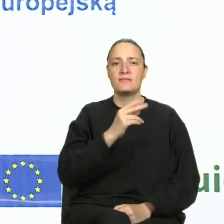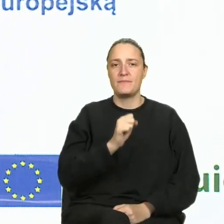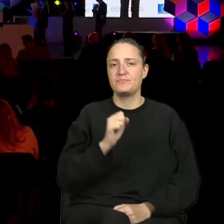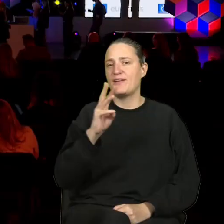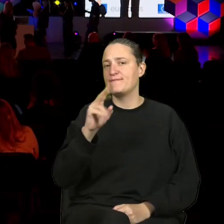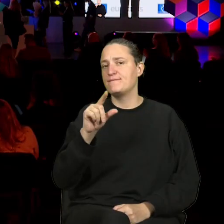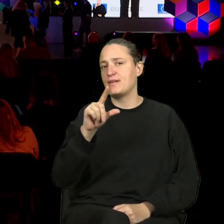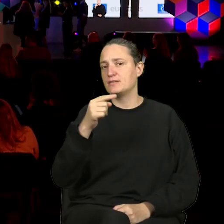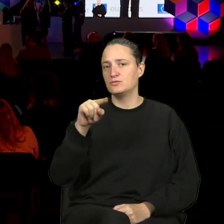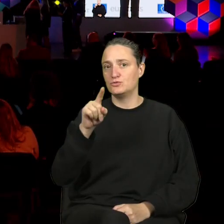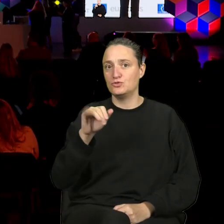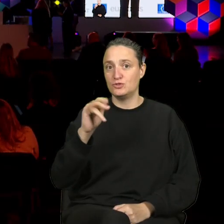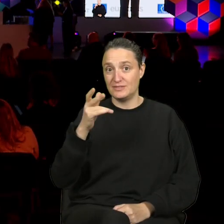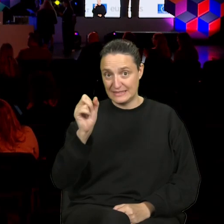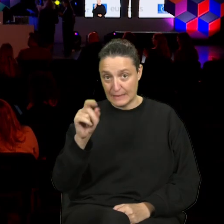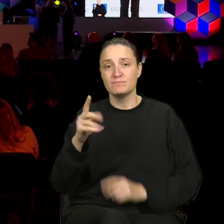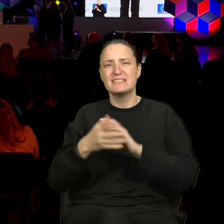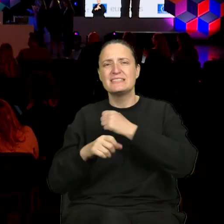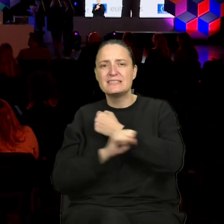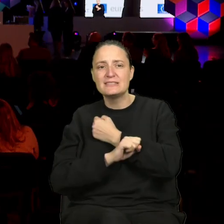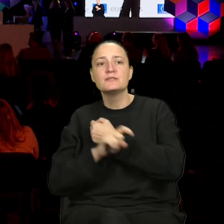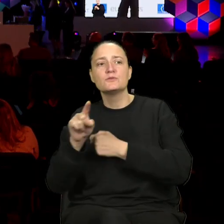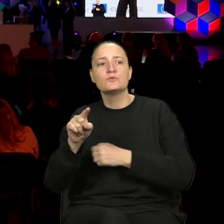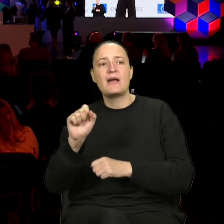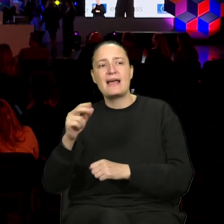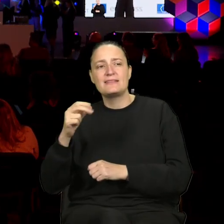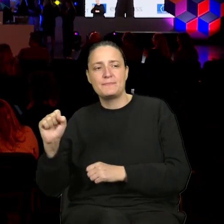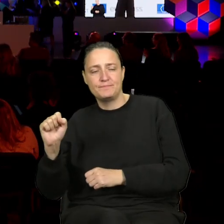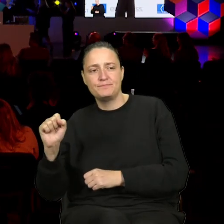w której imieniu nagrodę odbierze Pani Anna Balińska